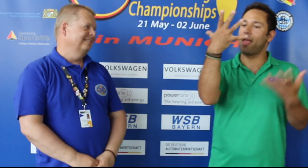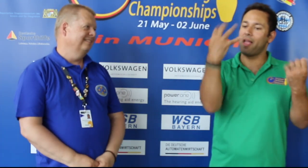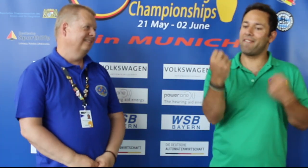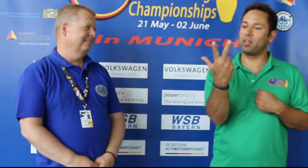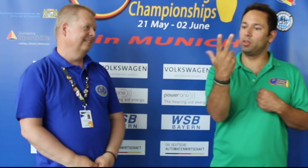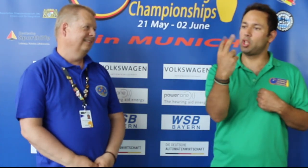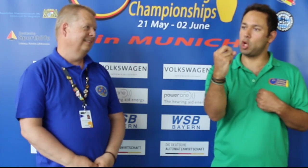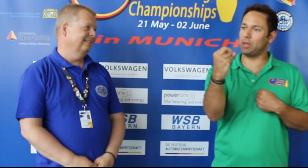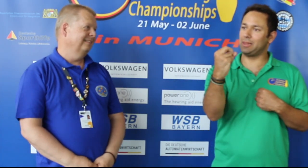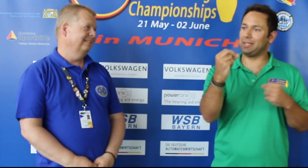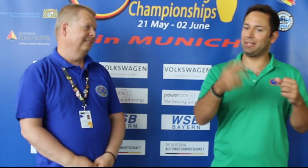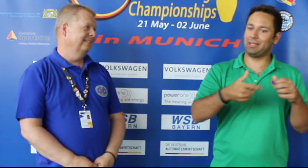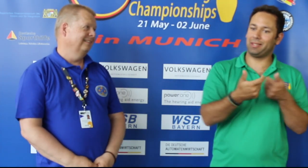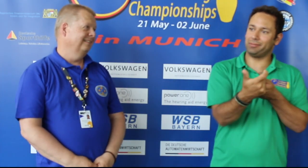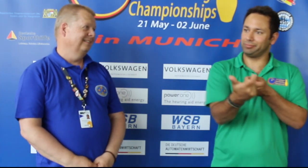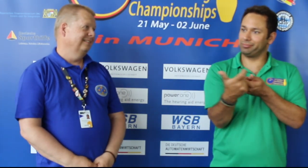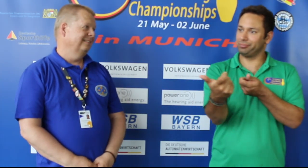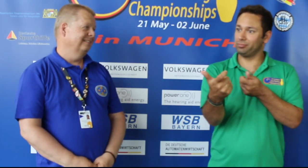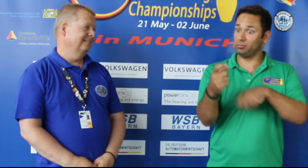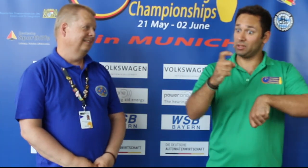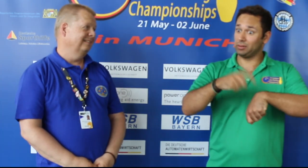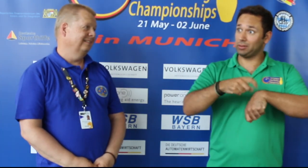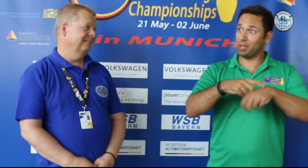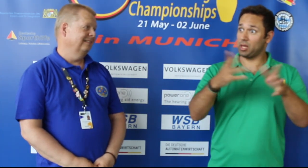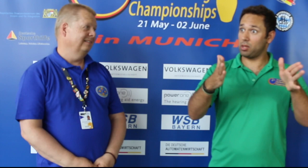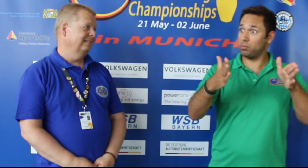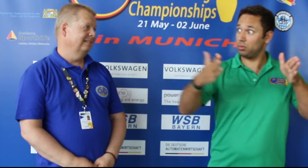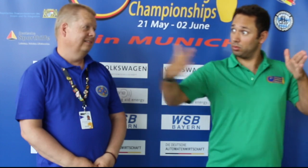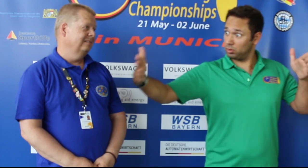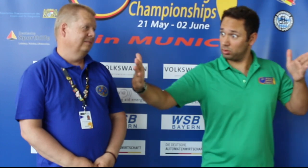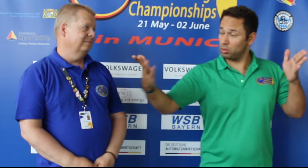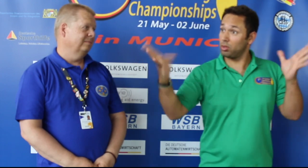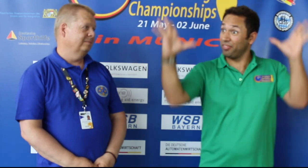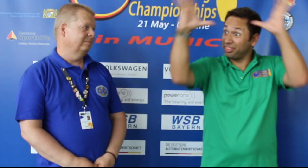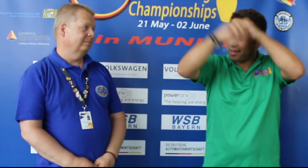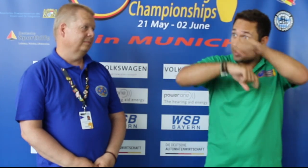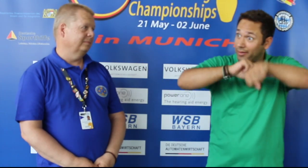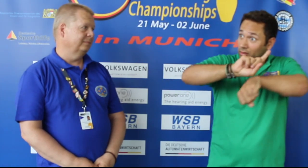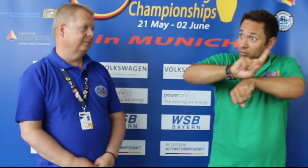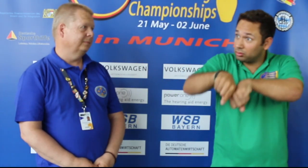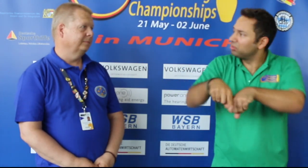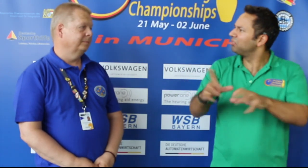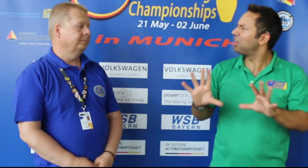Falls nur 30 Bahnen da sind, wird die Veranstaltungsdauer länger ?